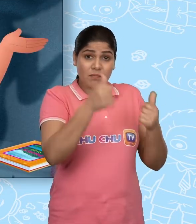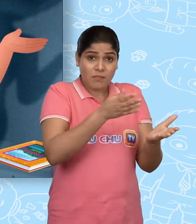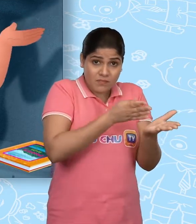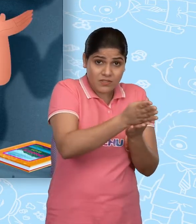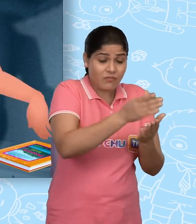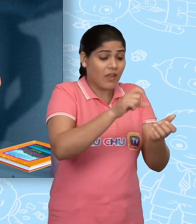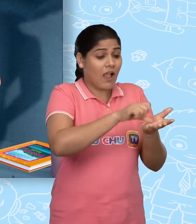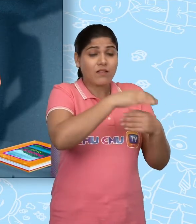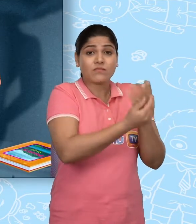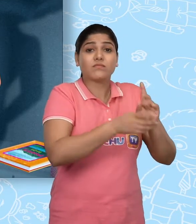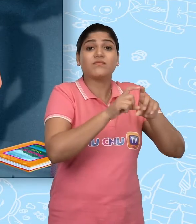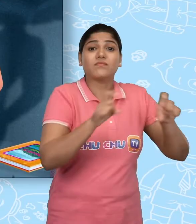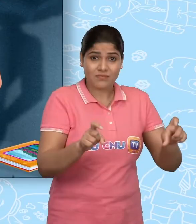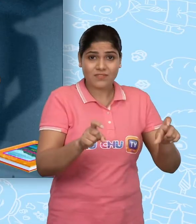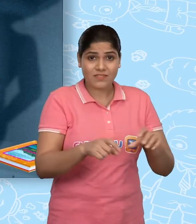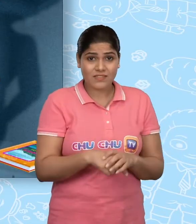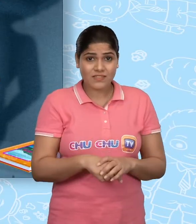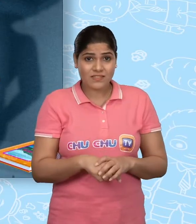ये सबसे बढ़ियाँ तरीका है हाथ साफ रखने का